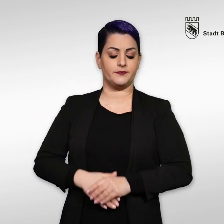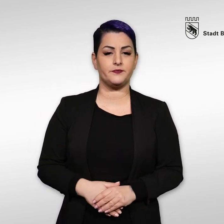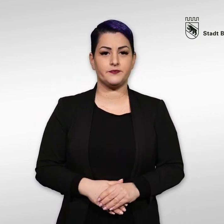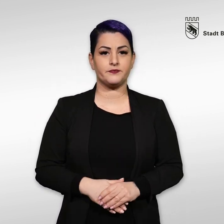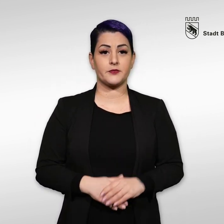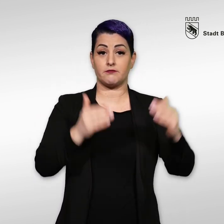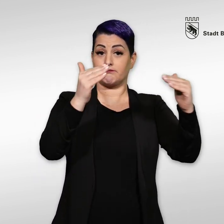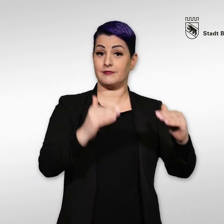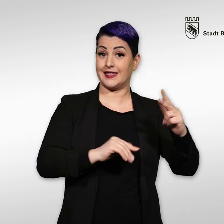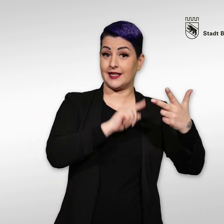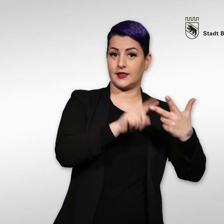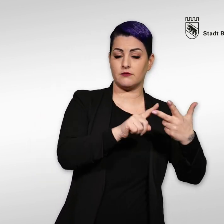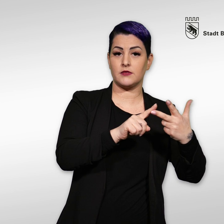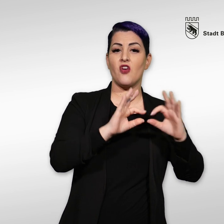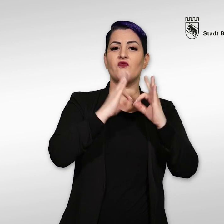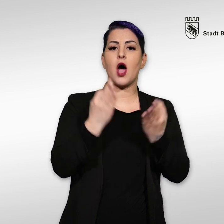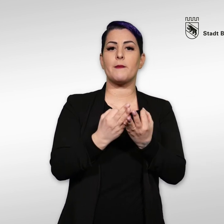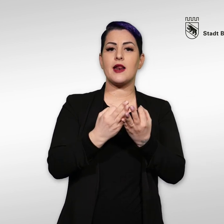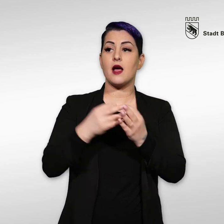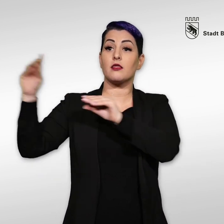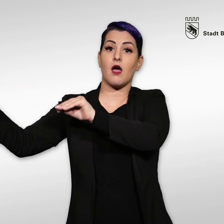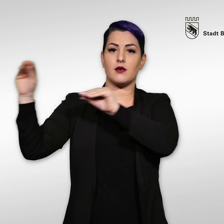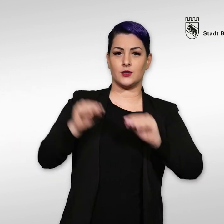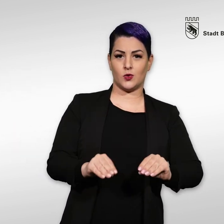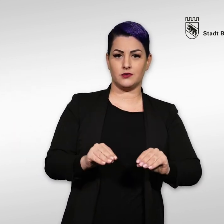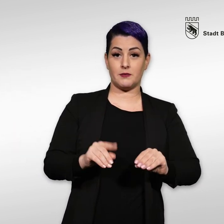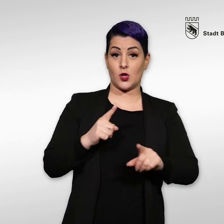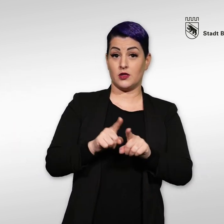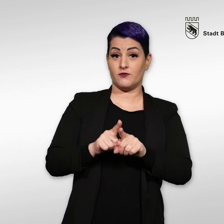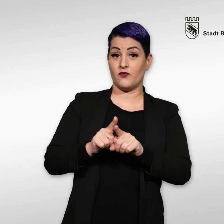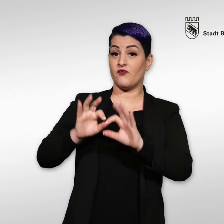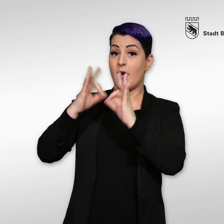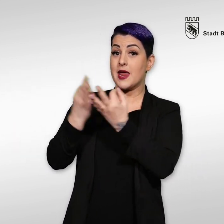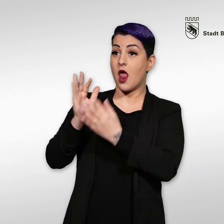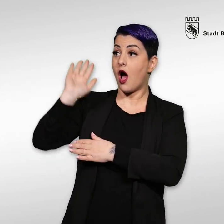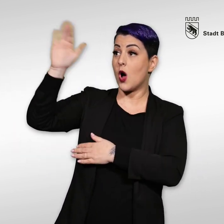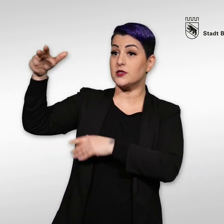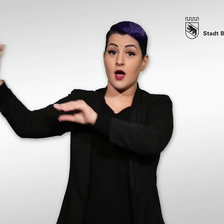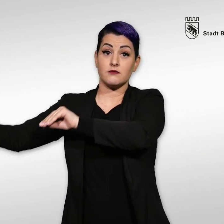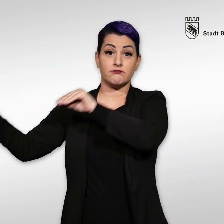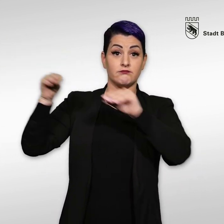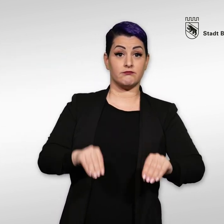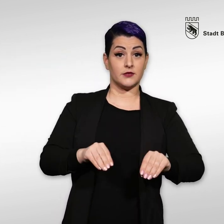Familien-Nachzug nach Bern Ihre Familie soll aus dem Ausland nach Bern ziehen.